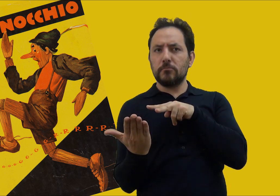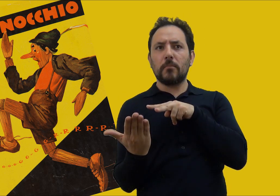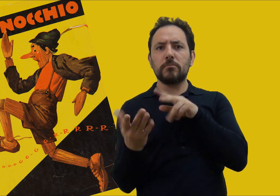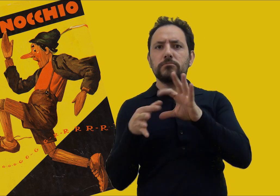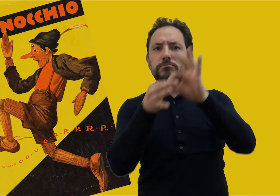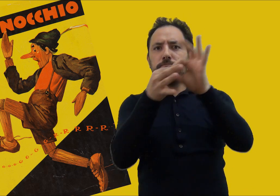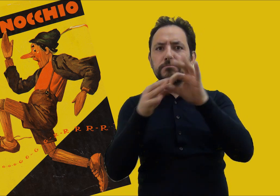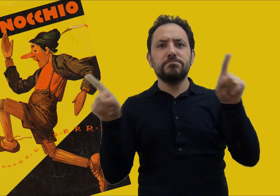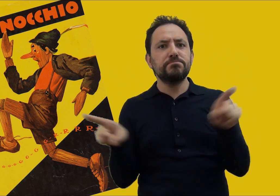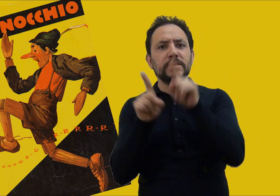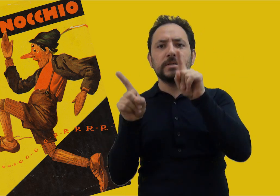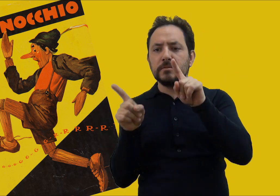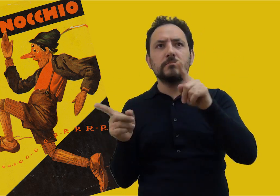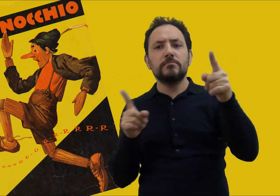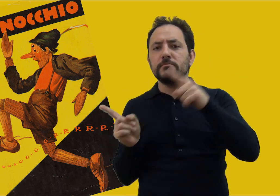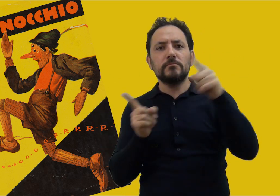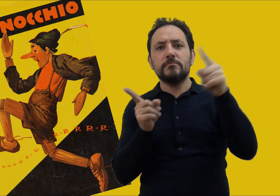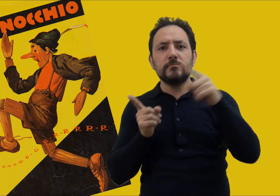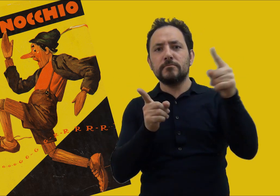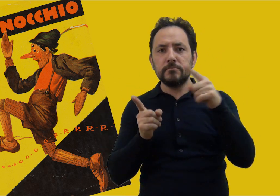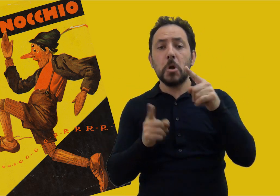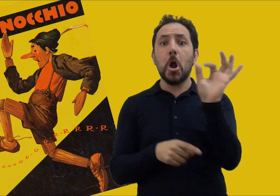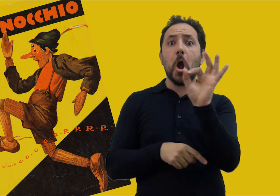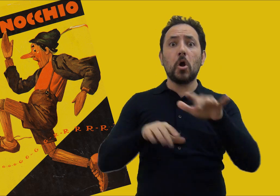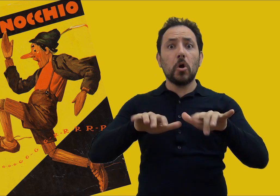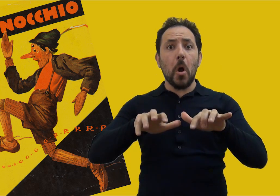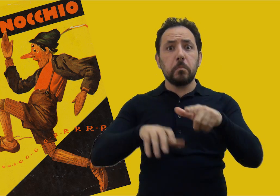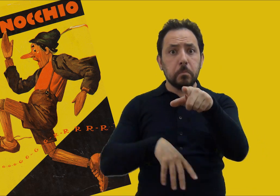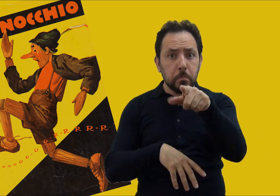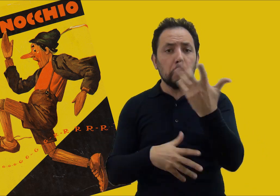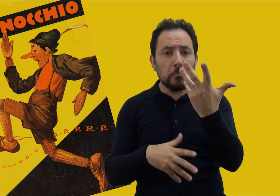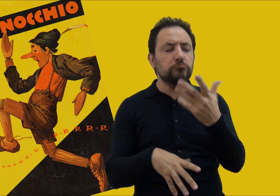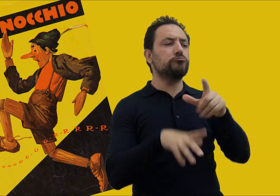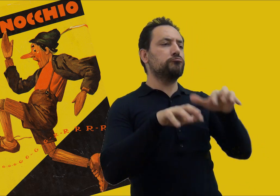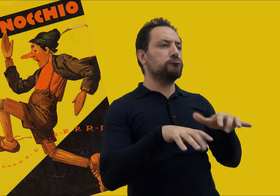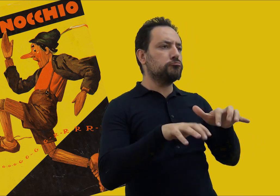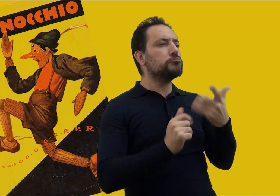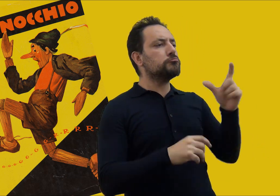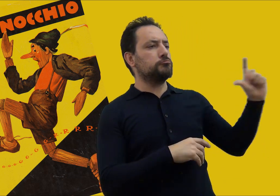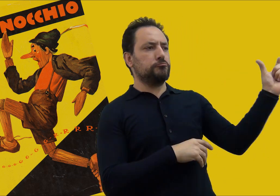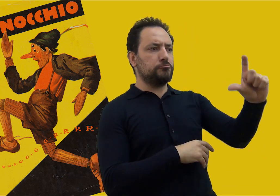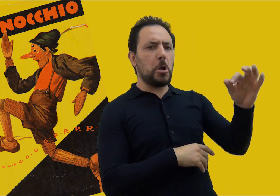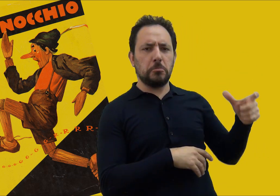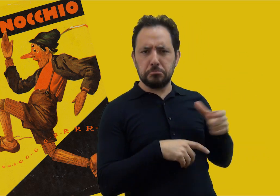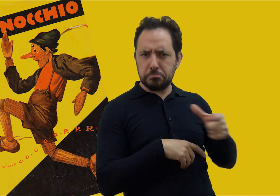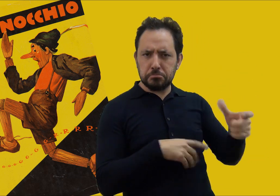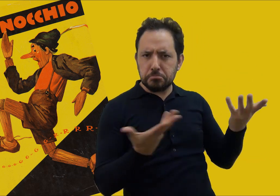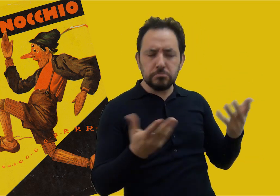Si può seguire nello stesso momento il video in LIS con il libro in mano! Oppure si può visualizzare il DVD nel computer.